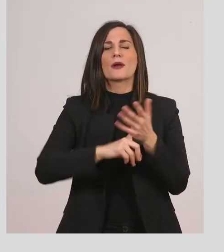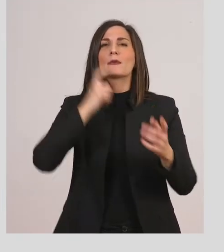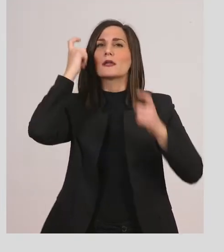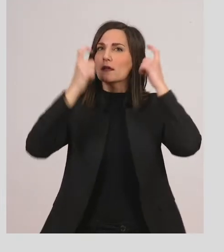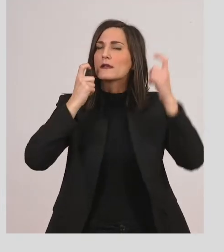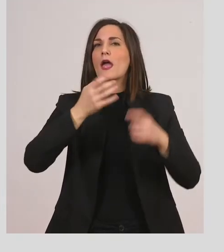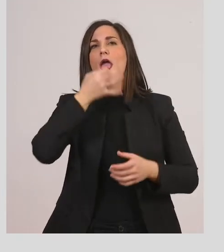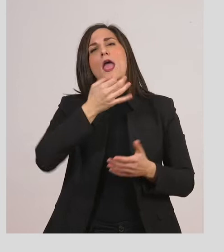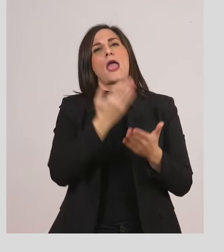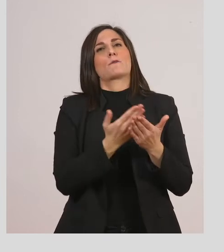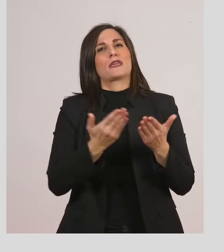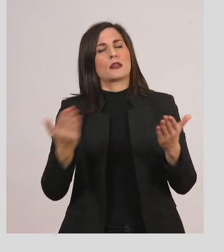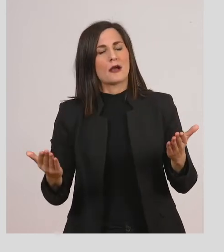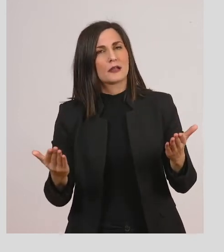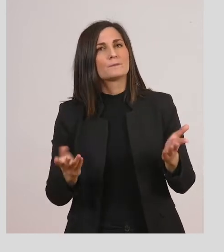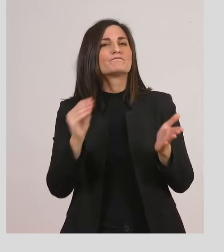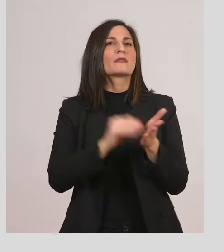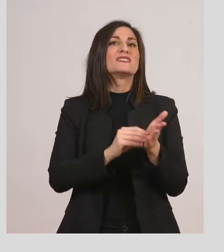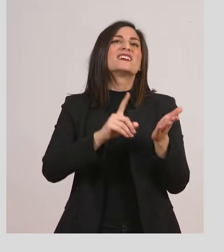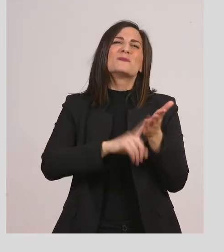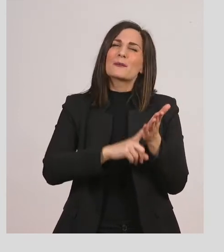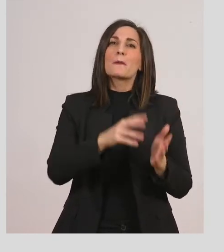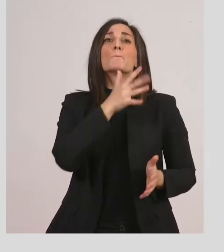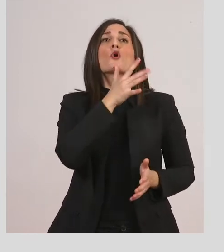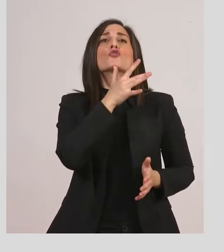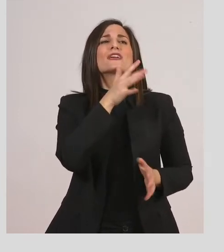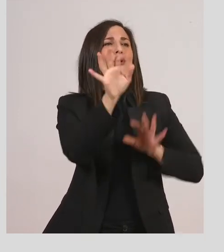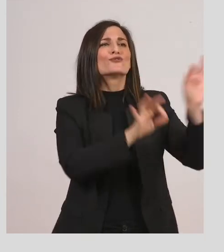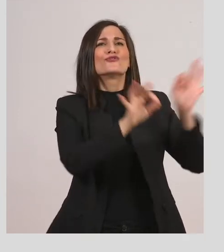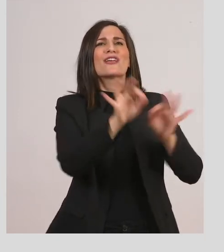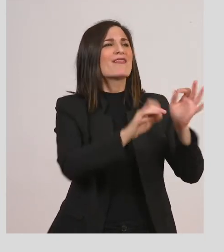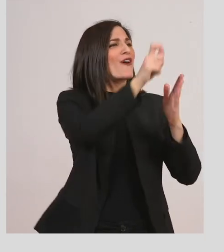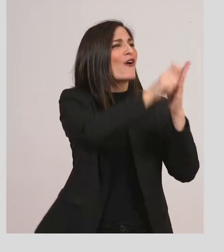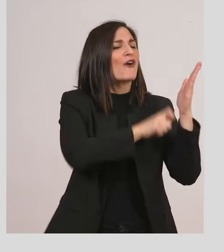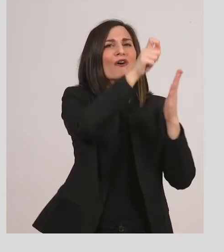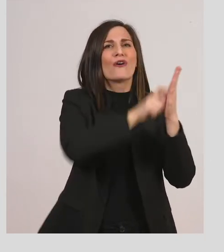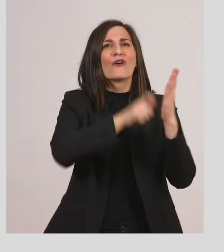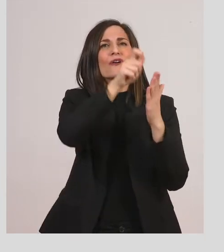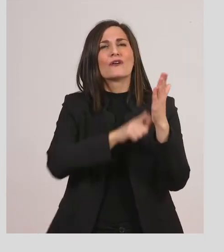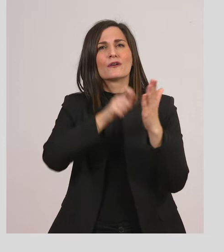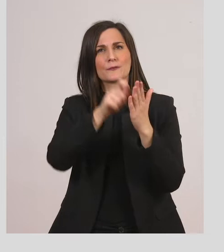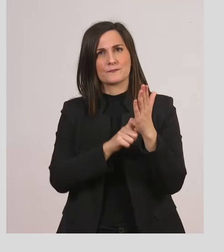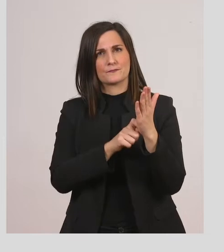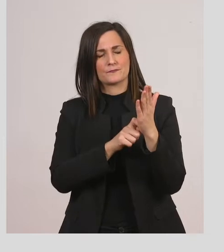Και καλό είναι να καταγράψουμε πρόχειρα τα επιχειρήματα αυτά. Σε ένα σχεδιάγραμμα.